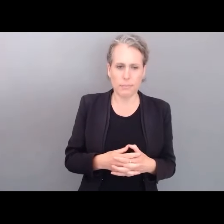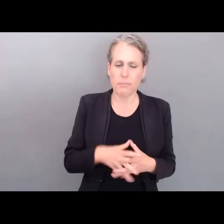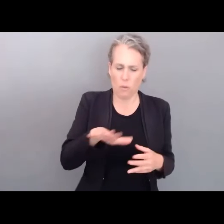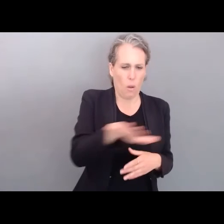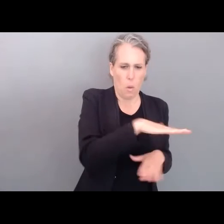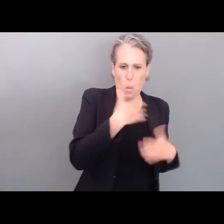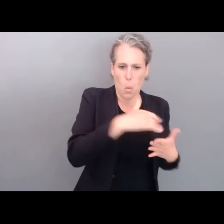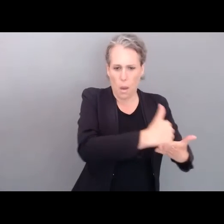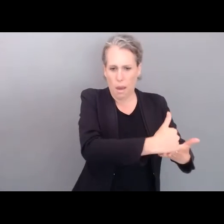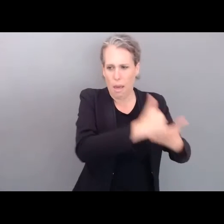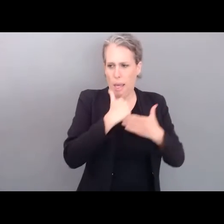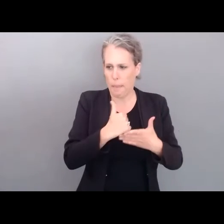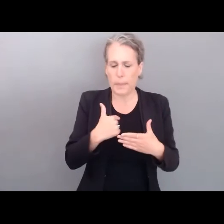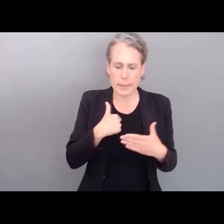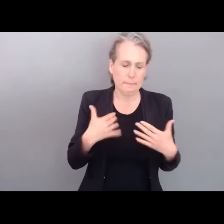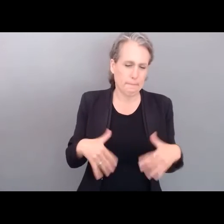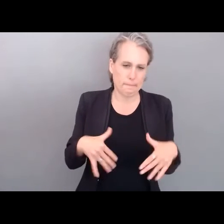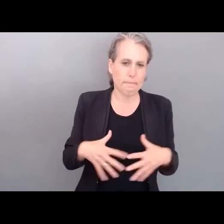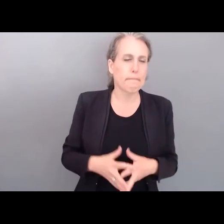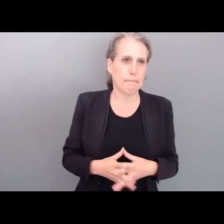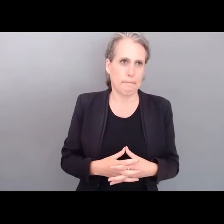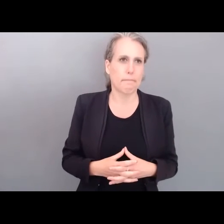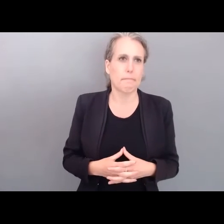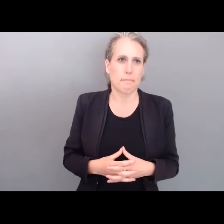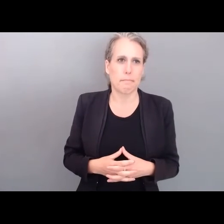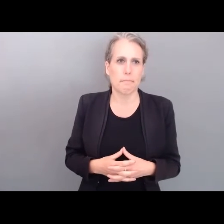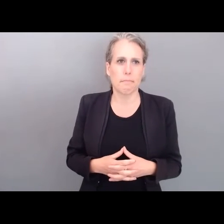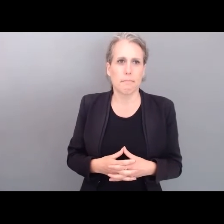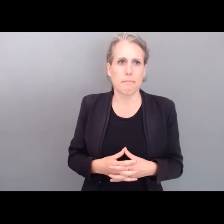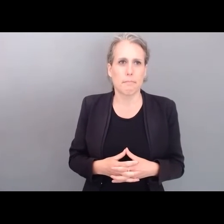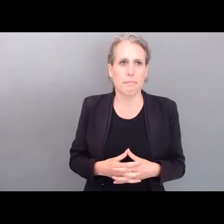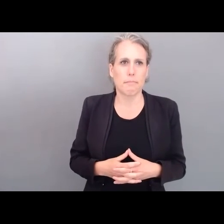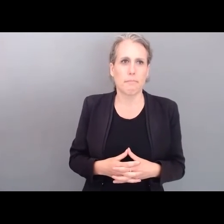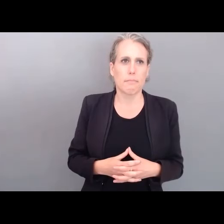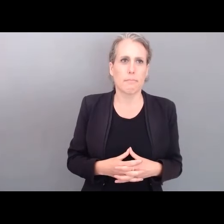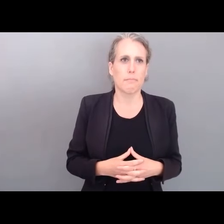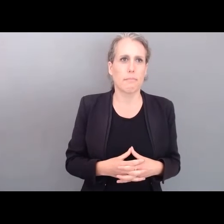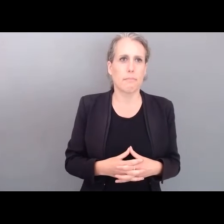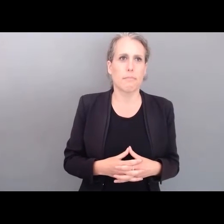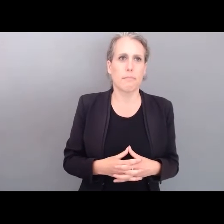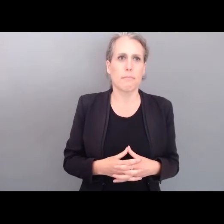que me dieran información clave sobre dónde ubicar a las personas pobres con discapacidad, por lo que muchos de ellos